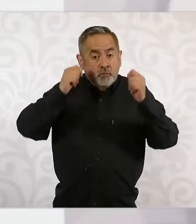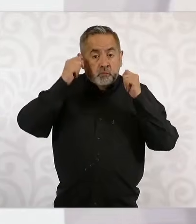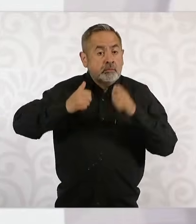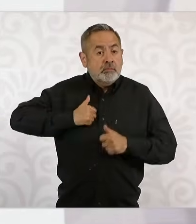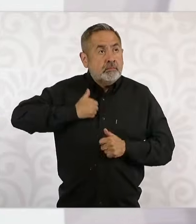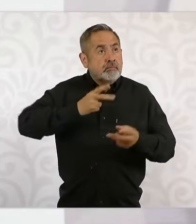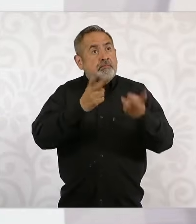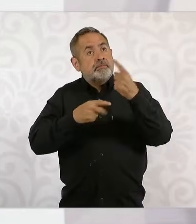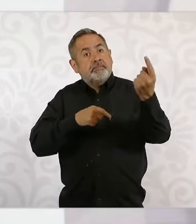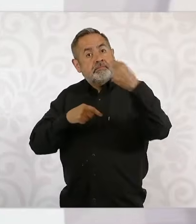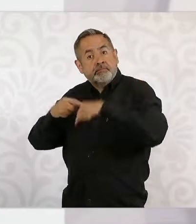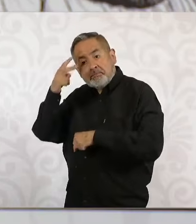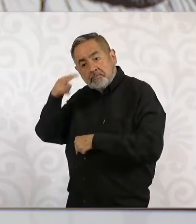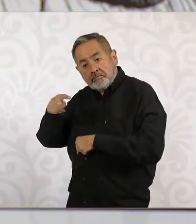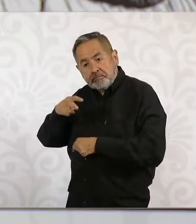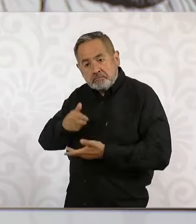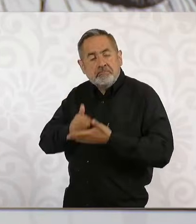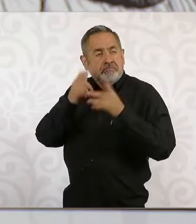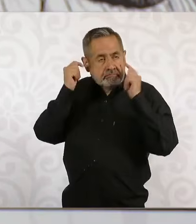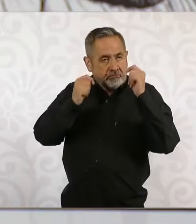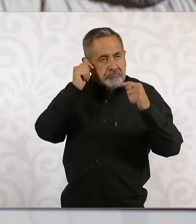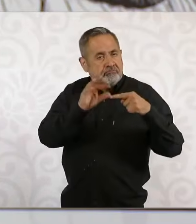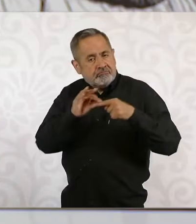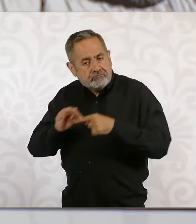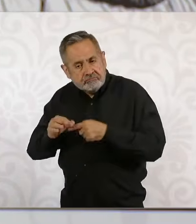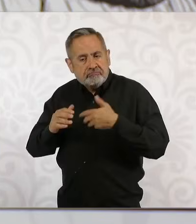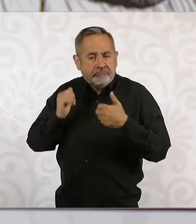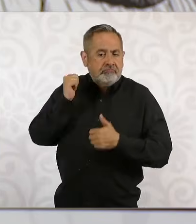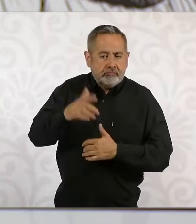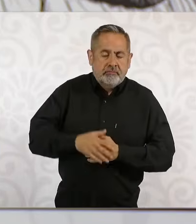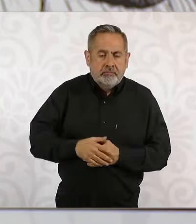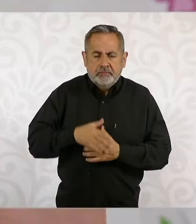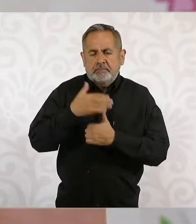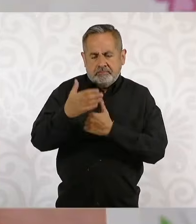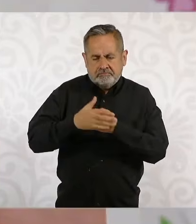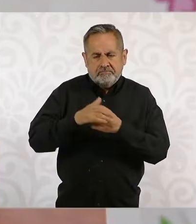Entonces, hay varios sectores y ya esperemos que venga Marcelo para poder dar información